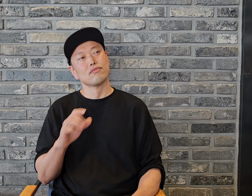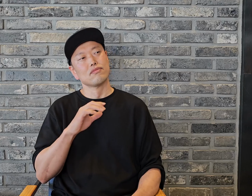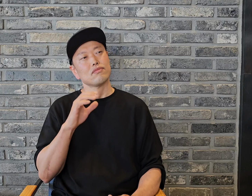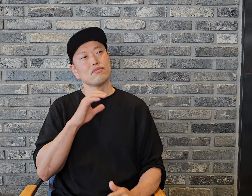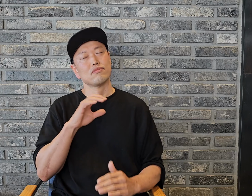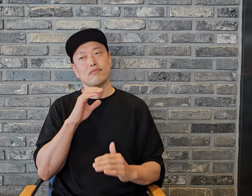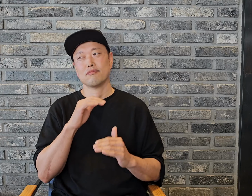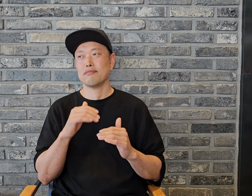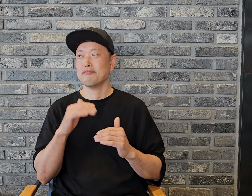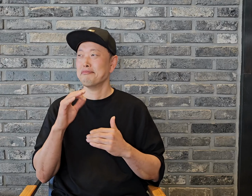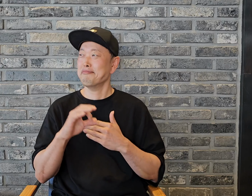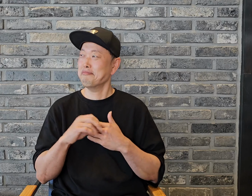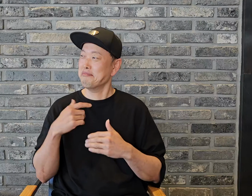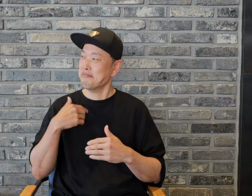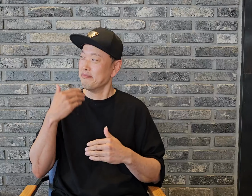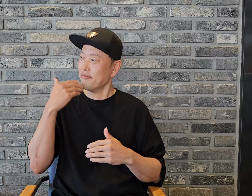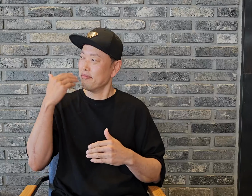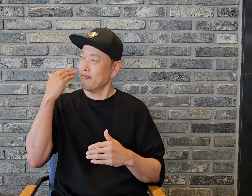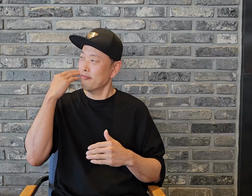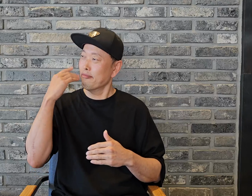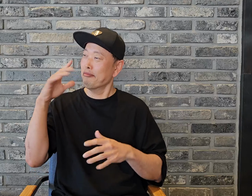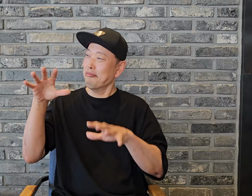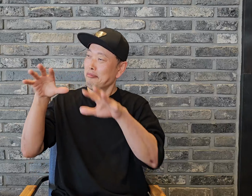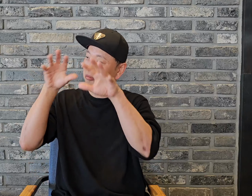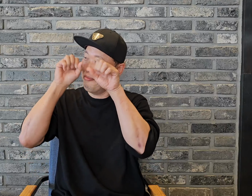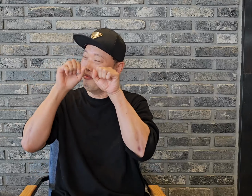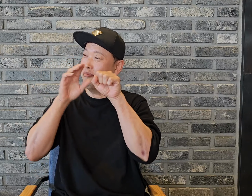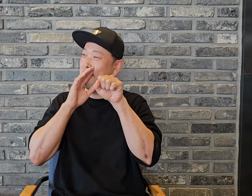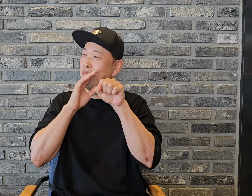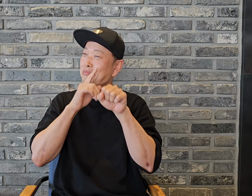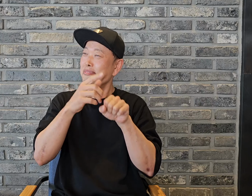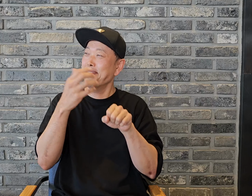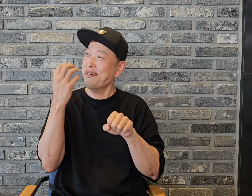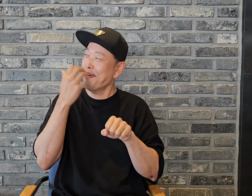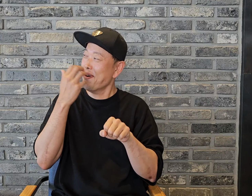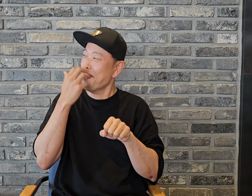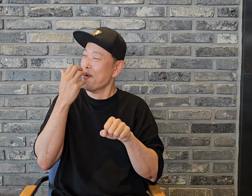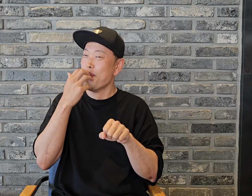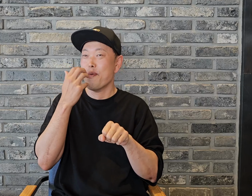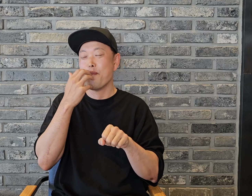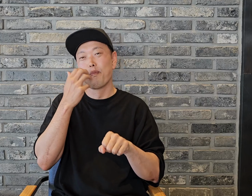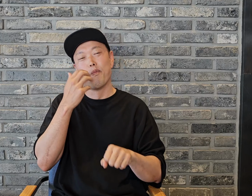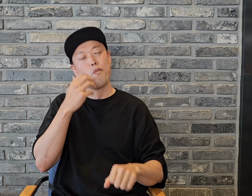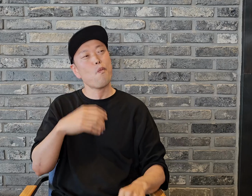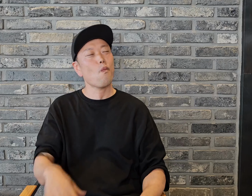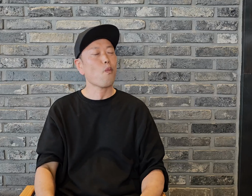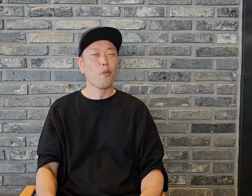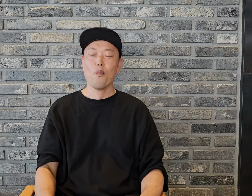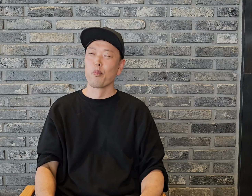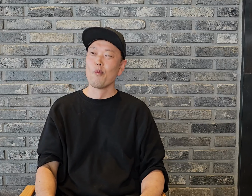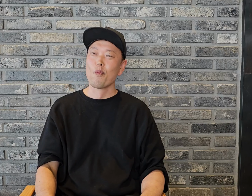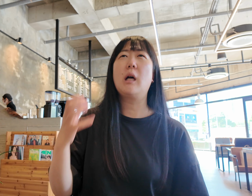Habría sido mejor si hubiera crecido sordo, pero no funcionó bien si creciste con personas oyentes... Oh...